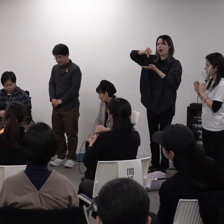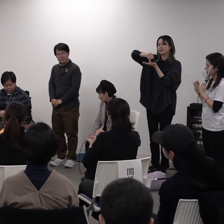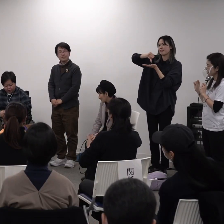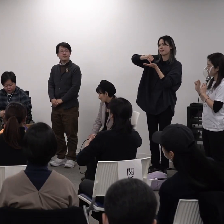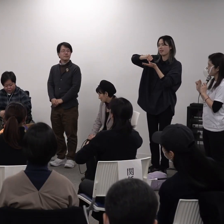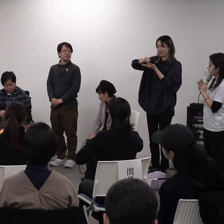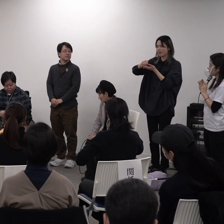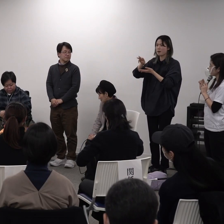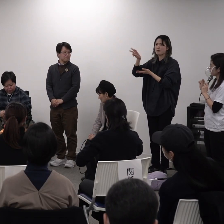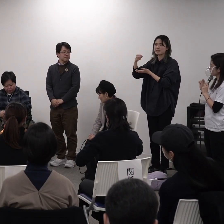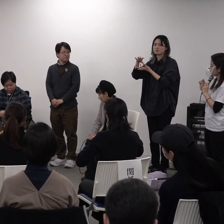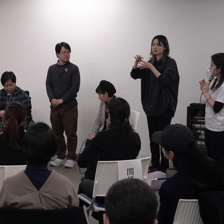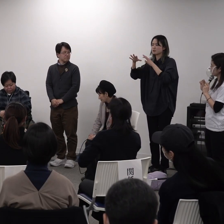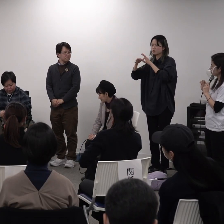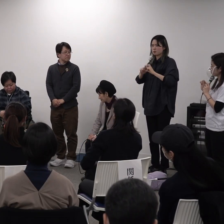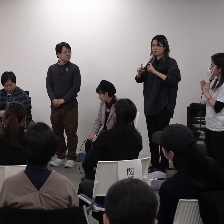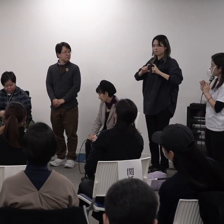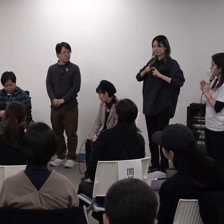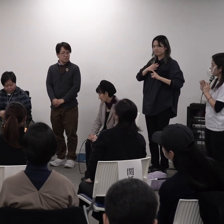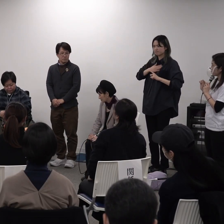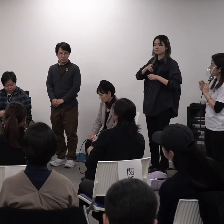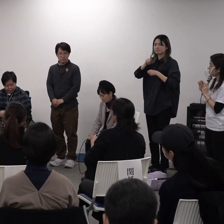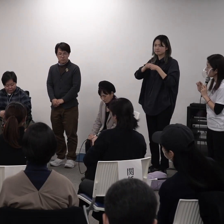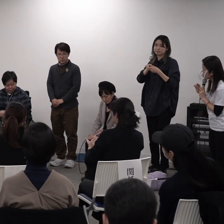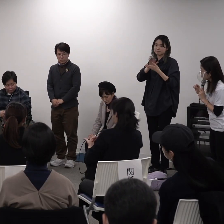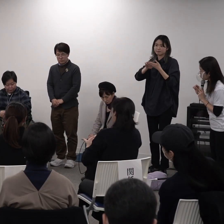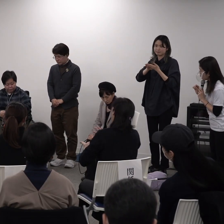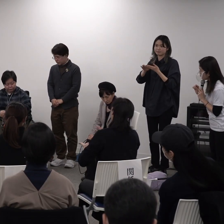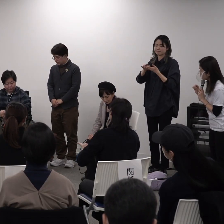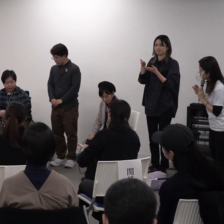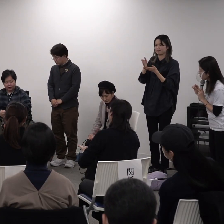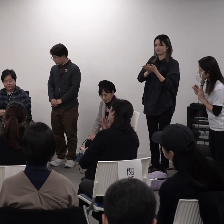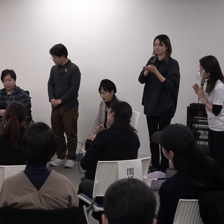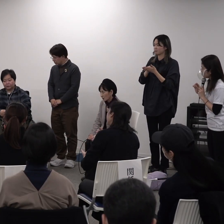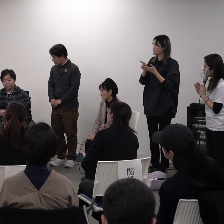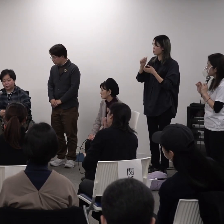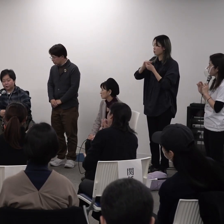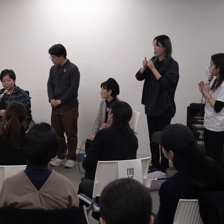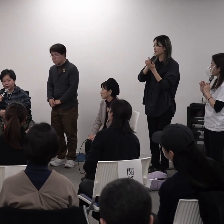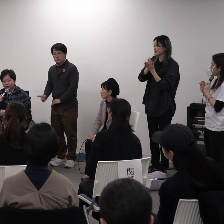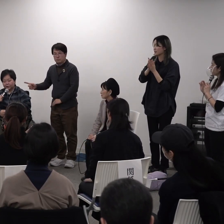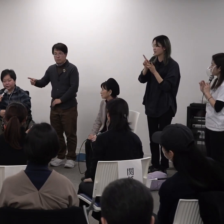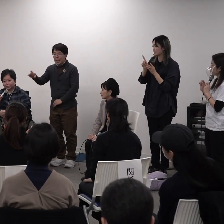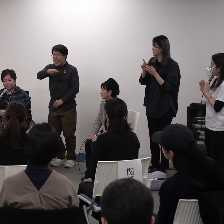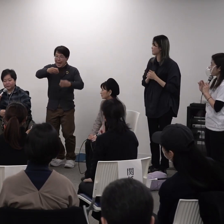点字が入ってるのが素敵だなと思います 橋爪）ちなみに競技は何でしたか 佐藤）円盤投げです